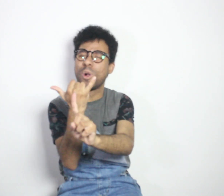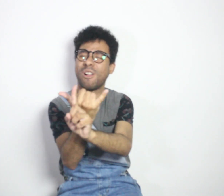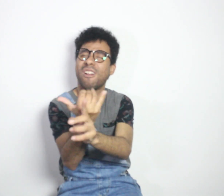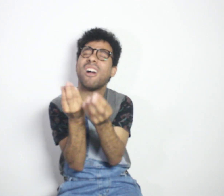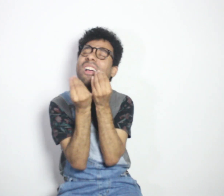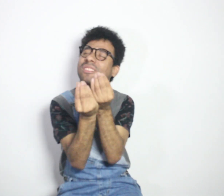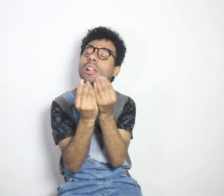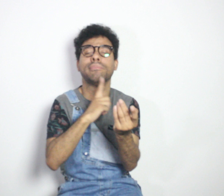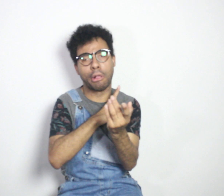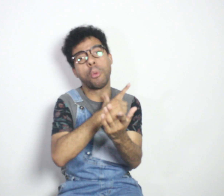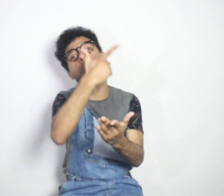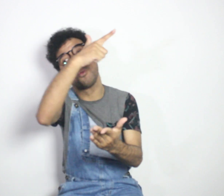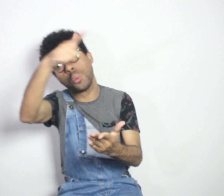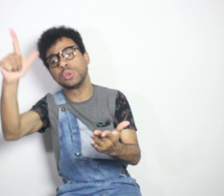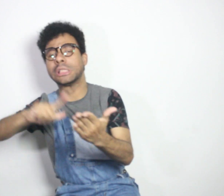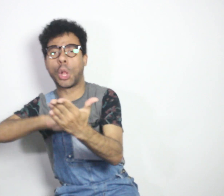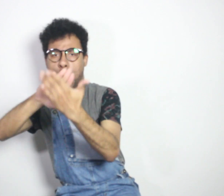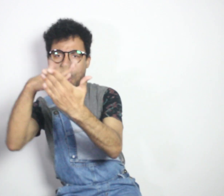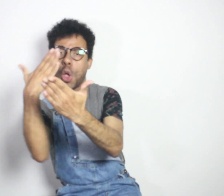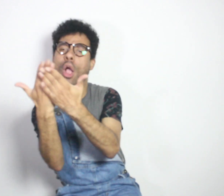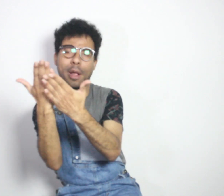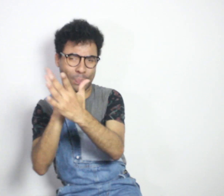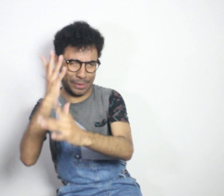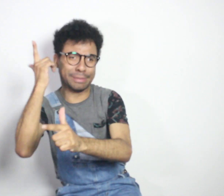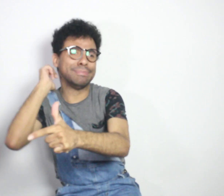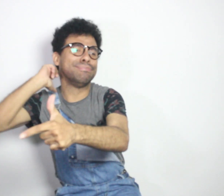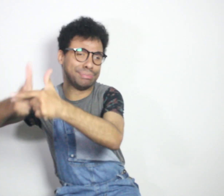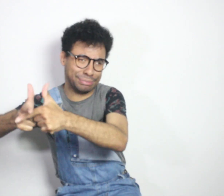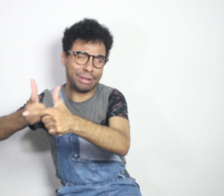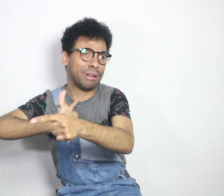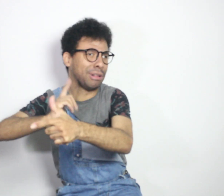Que isso! Tem outro escola fazer muito